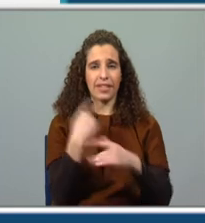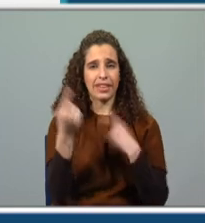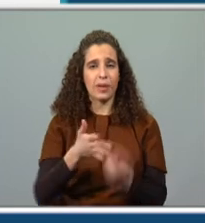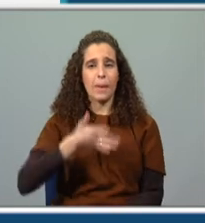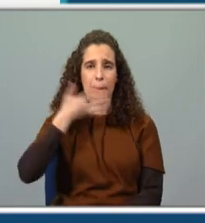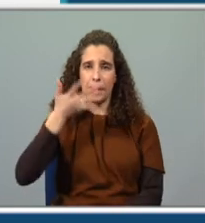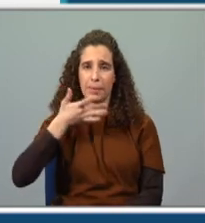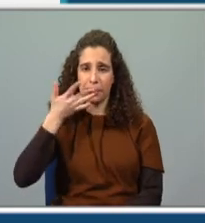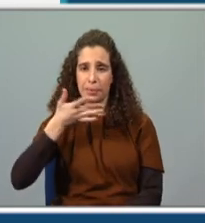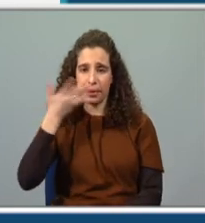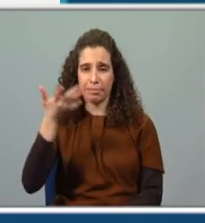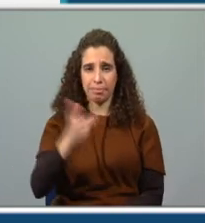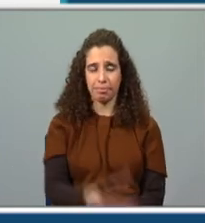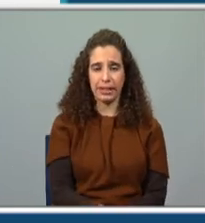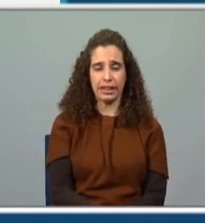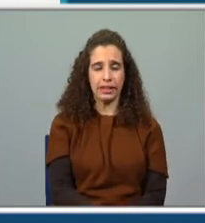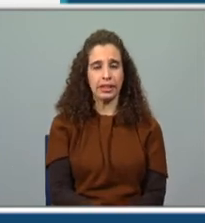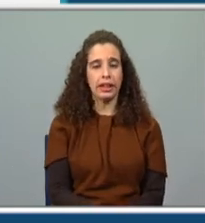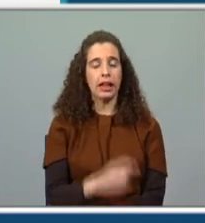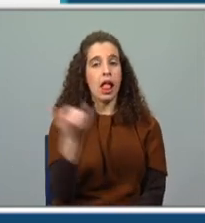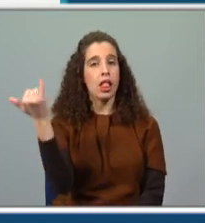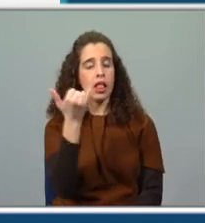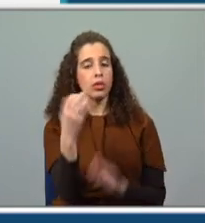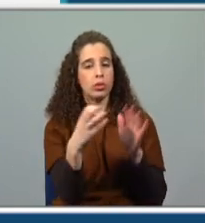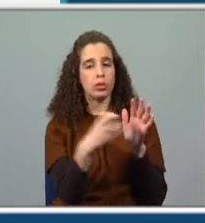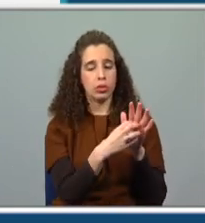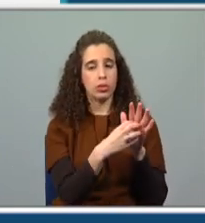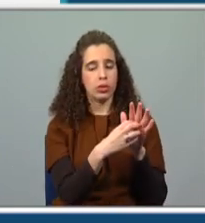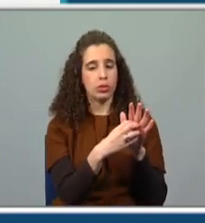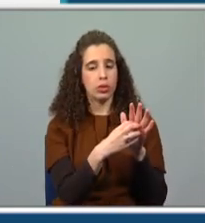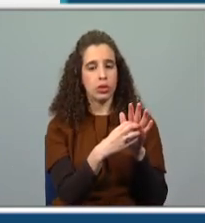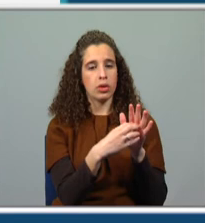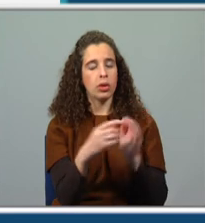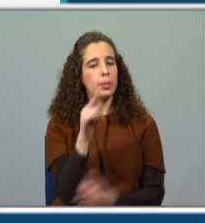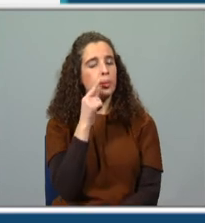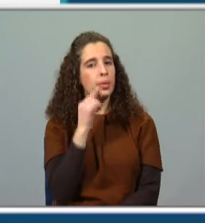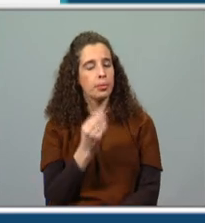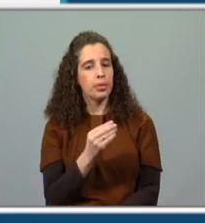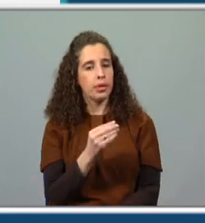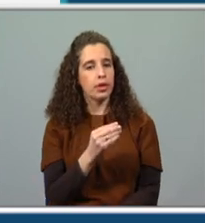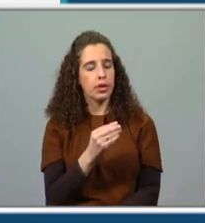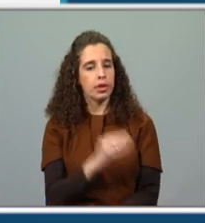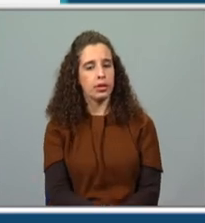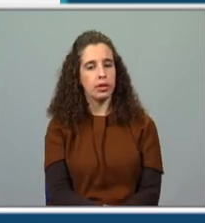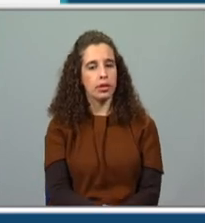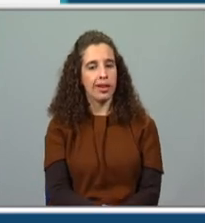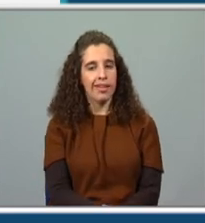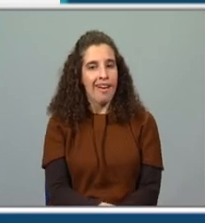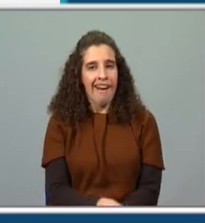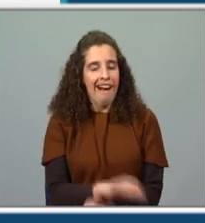com uma cara e na segunda imagem temos uma menina que está maravilhada Está 有一張臉，在第二張圖片中我們有一個驚訝的女孩